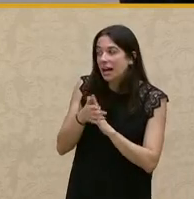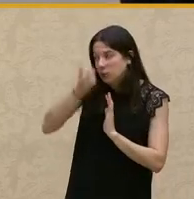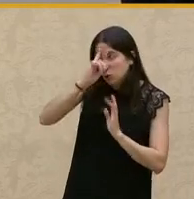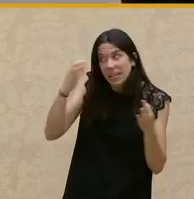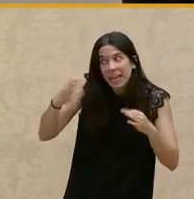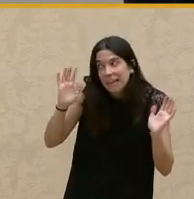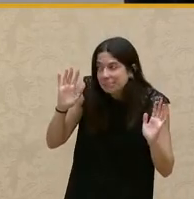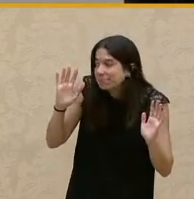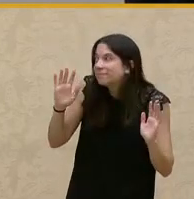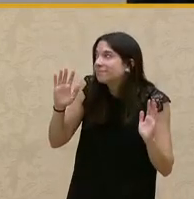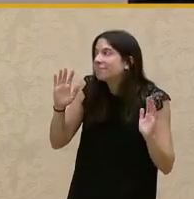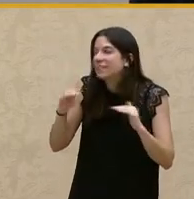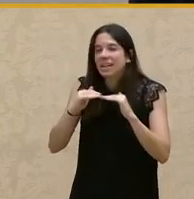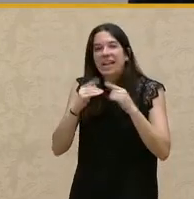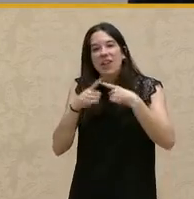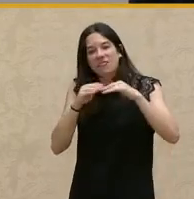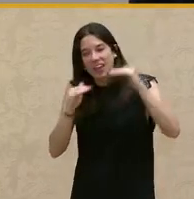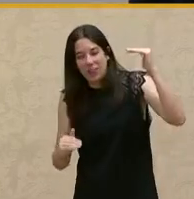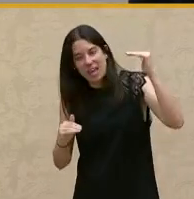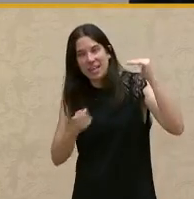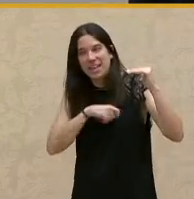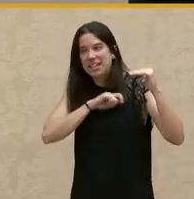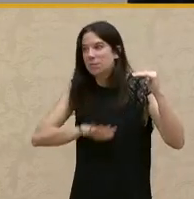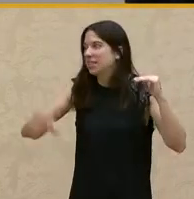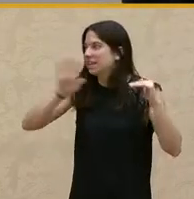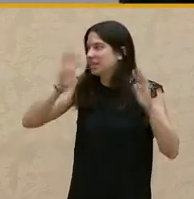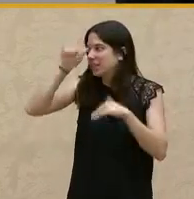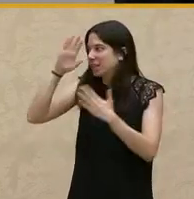la brecha en España en atención a sordoceguera. -Pero ahora vamos a hacer un ejercicio.